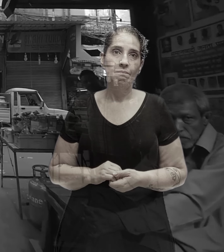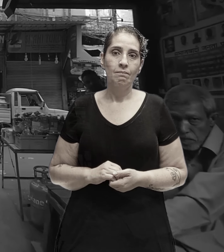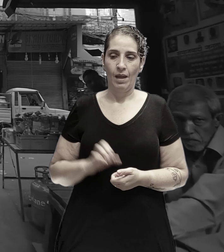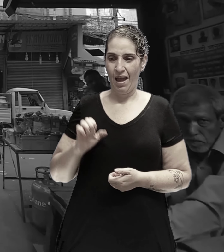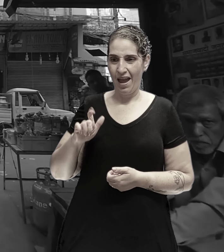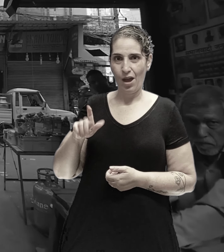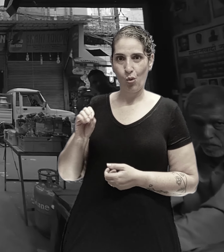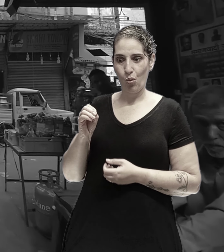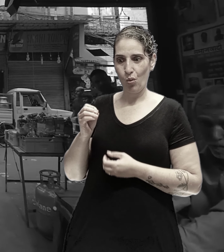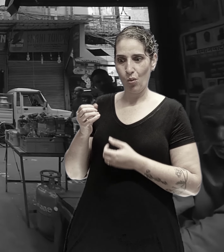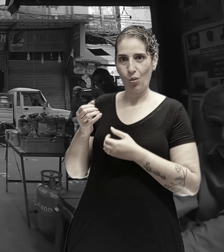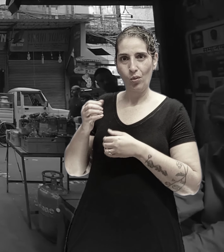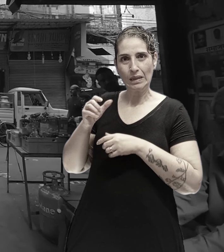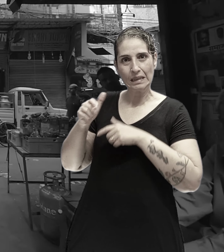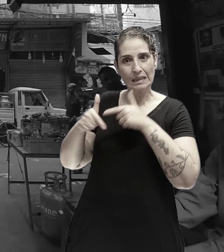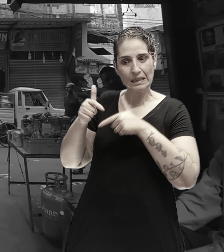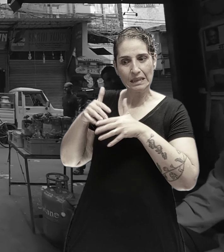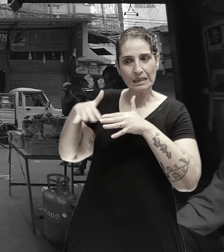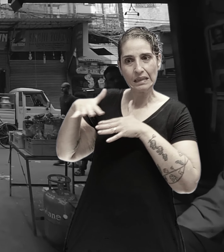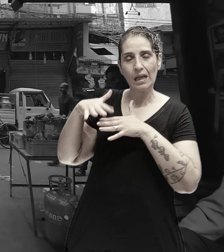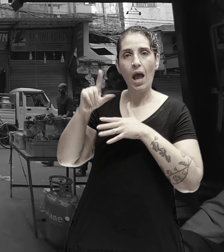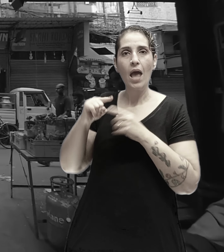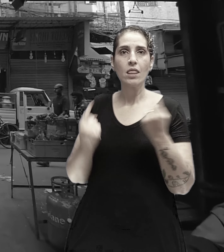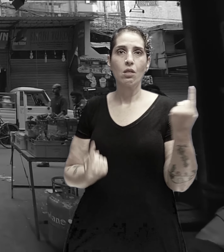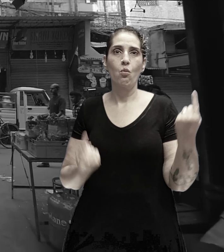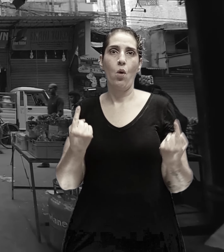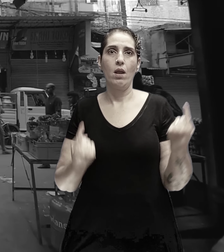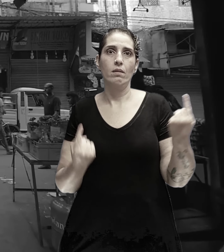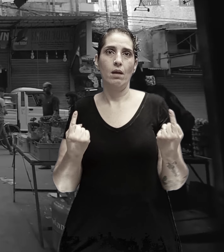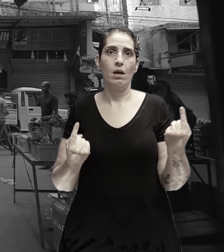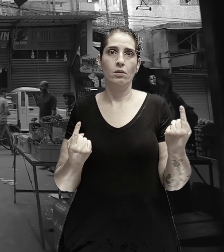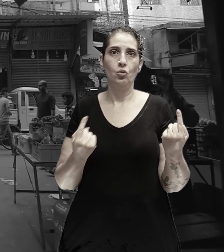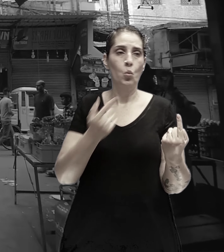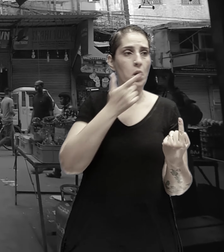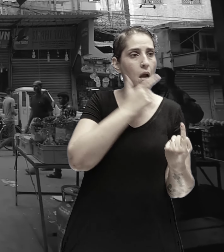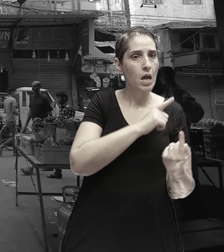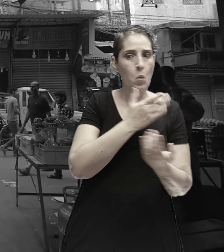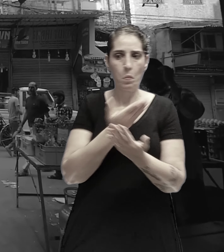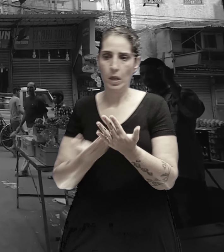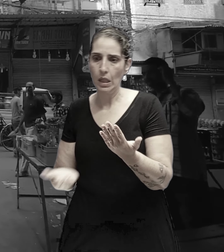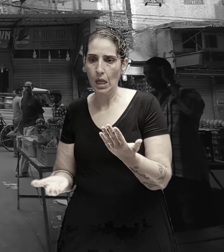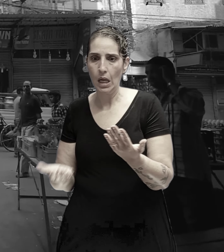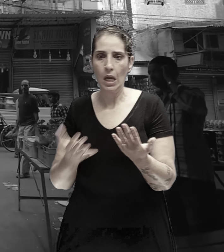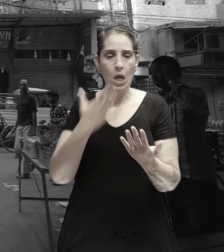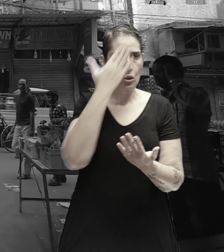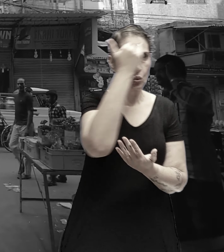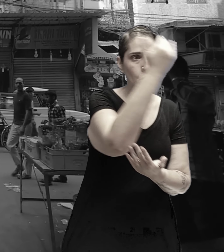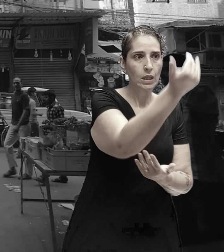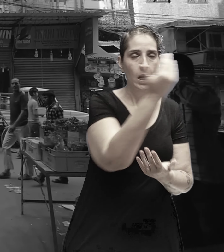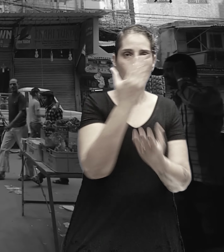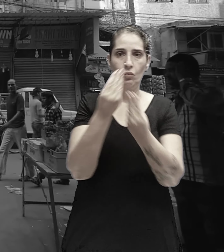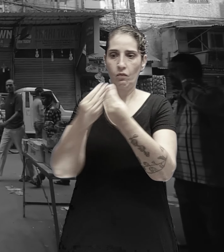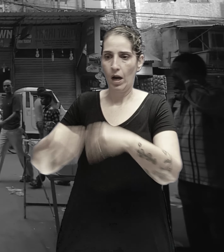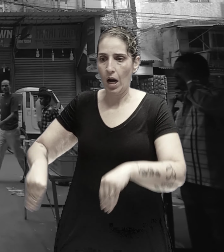A dinâmica do ego está enraizada na dualidade ganho, perda, sucesso e fracasso,